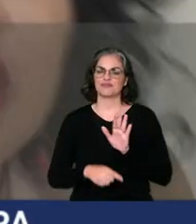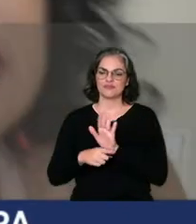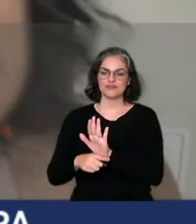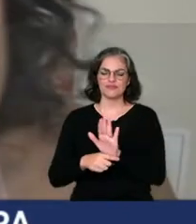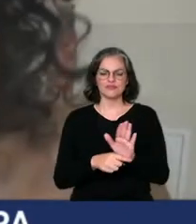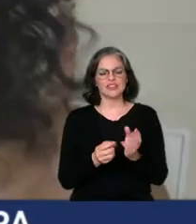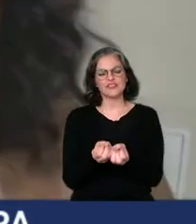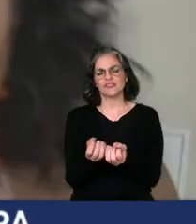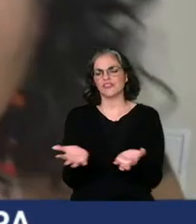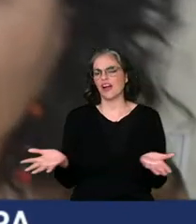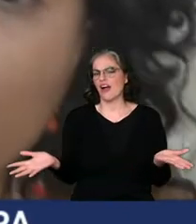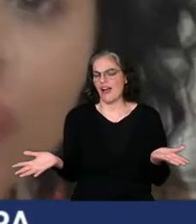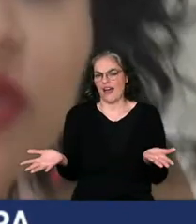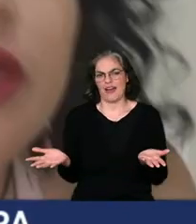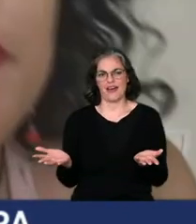SEGMENTOS, SEGMENTOS DO ARTESANATO, DA DANÇA, DA